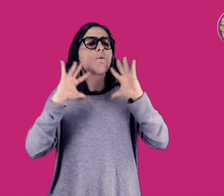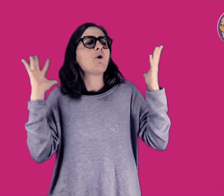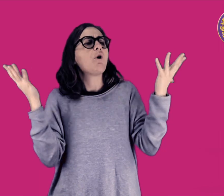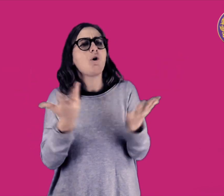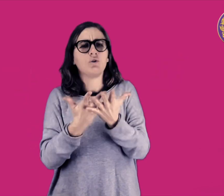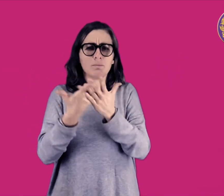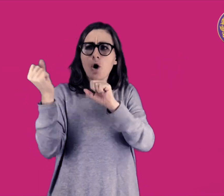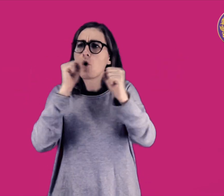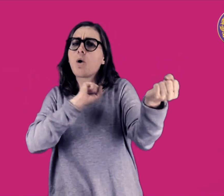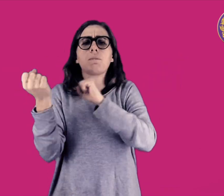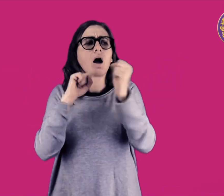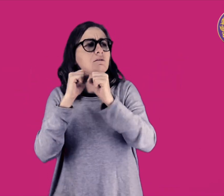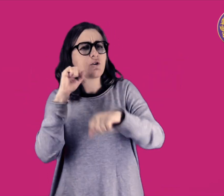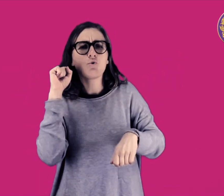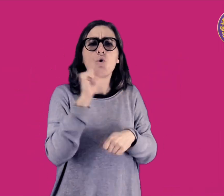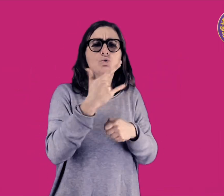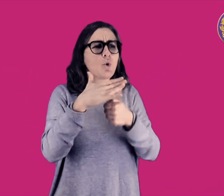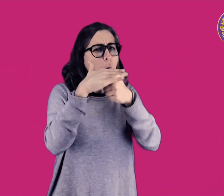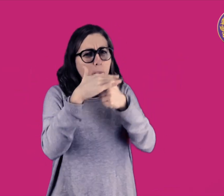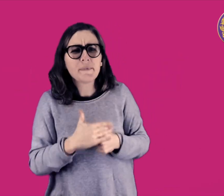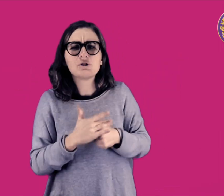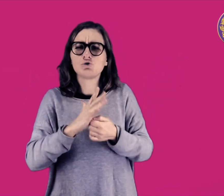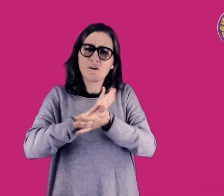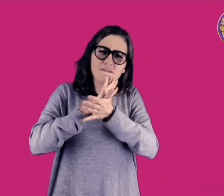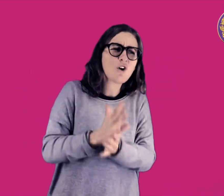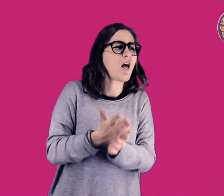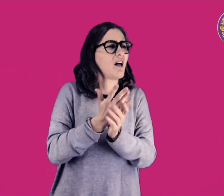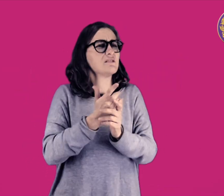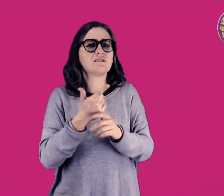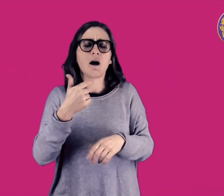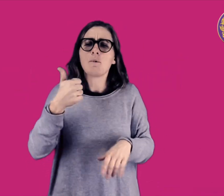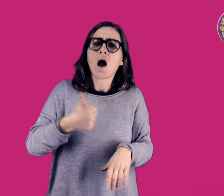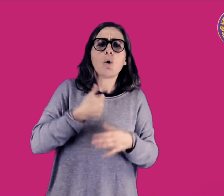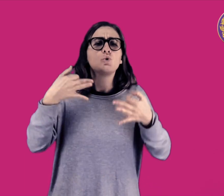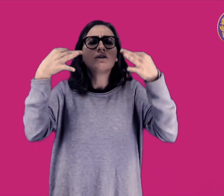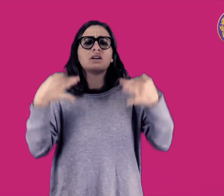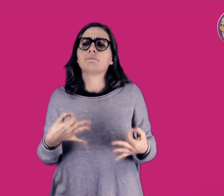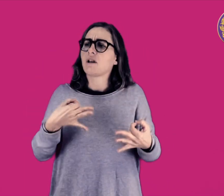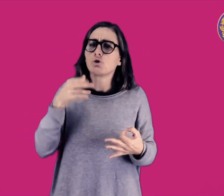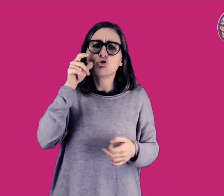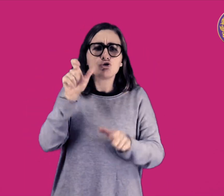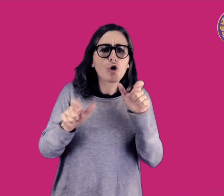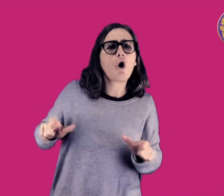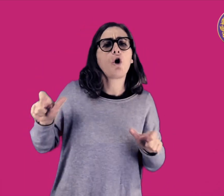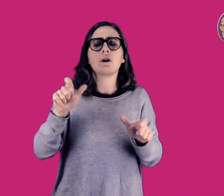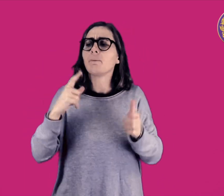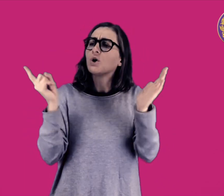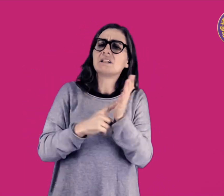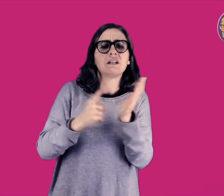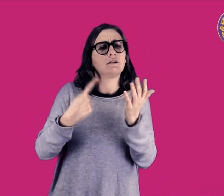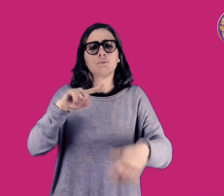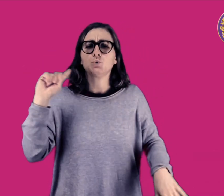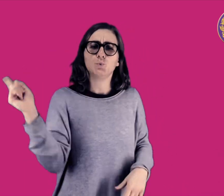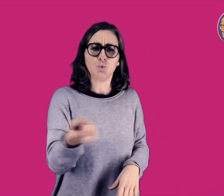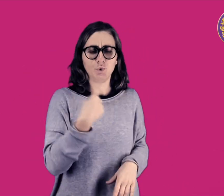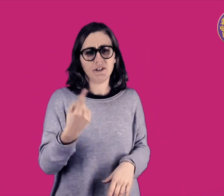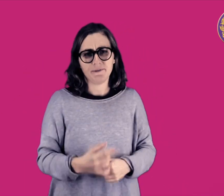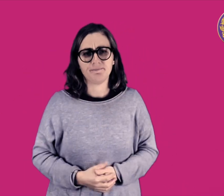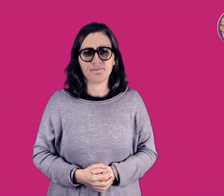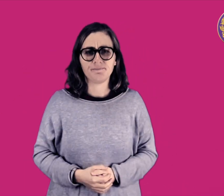tre parole che ormai risuonano in tutto il mondo contro ogni forma di oppressione e per l'autodeterminazione e i diritti di tutti.